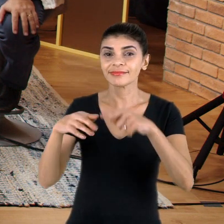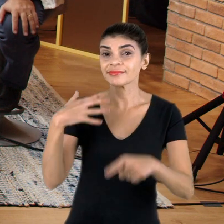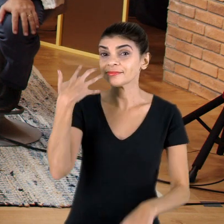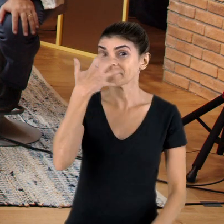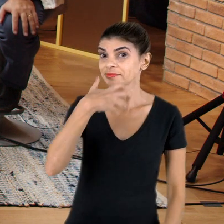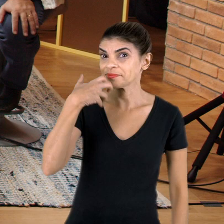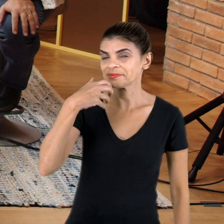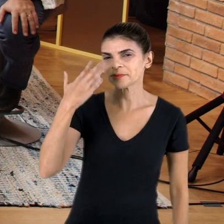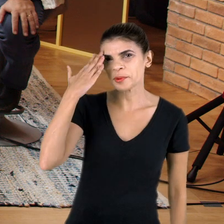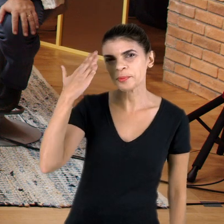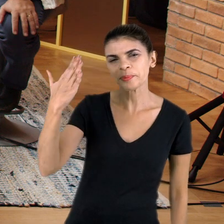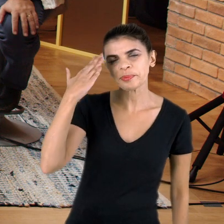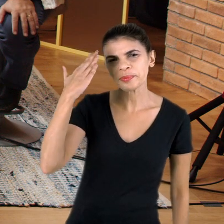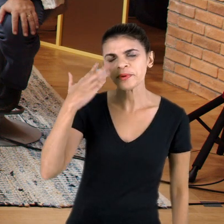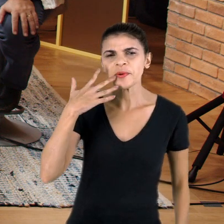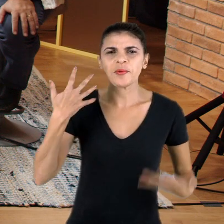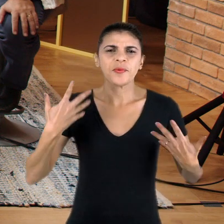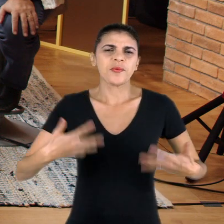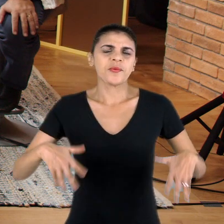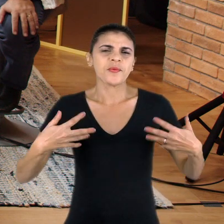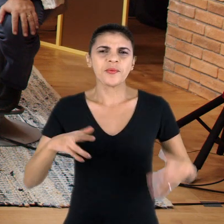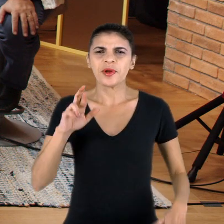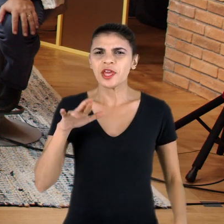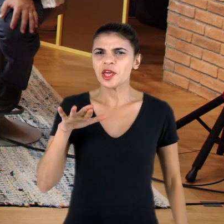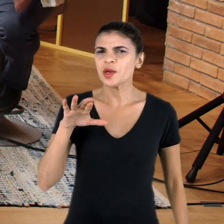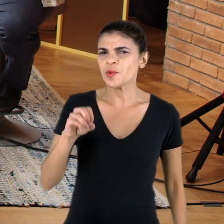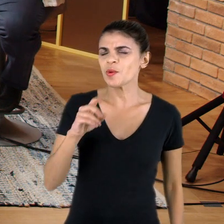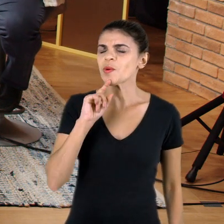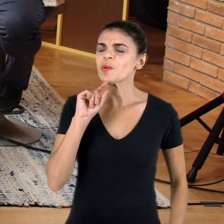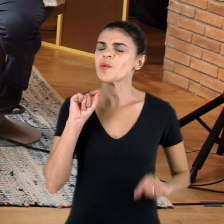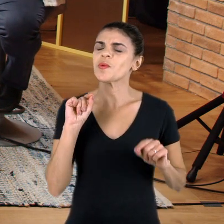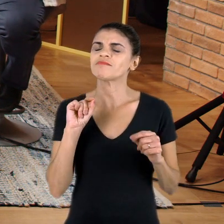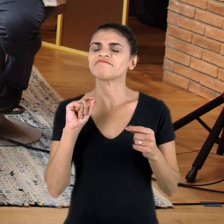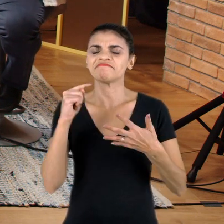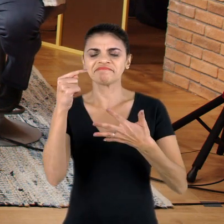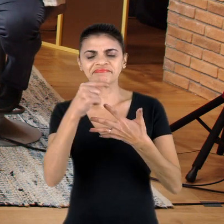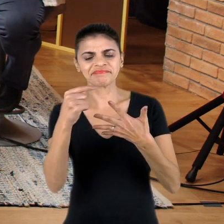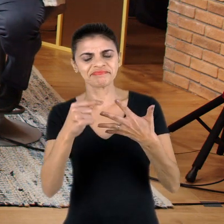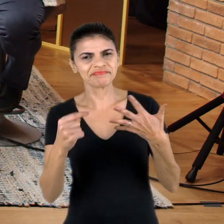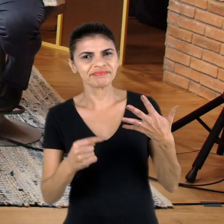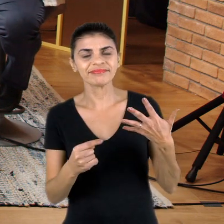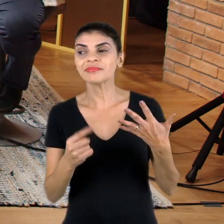Hum hum - E essas... essas... Esses... vamos dizer, essas intersecções são bacanas.